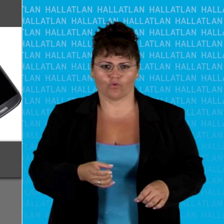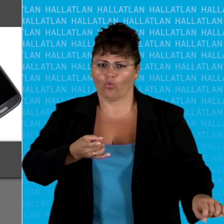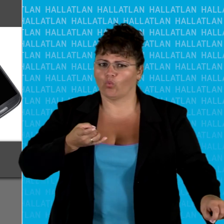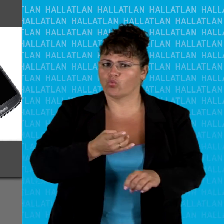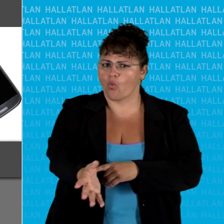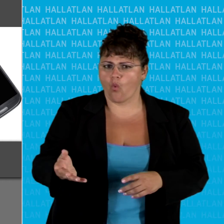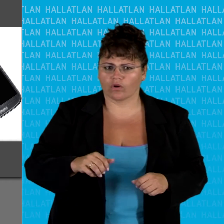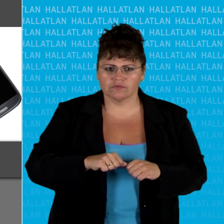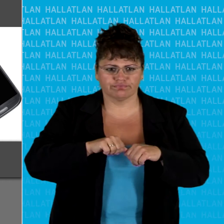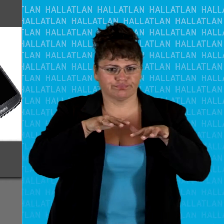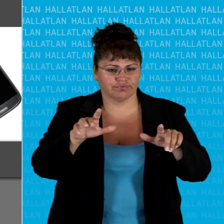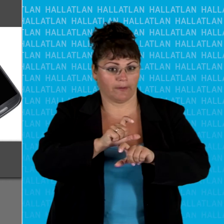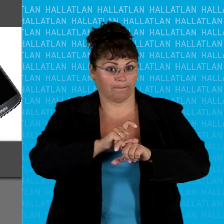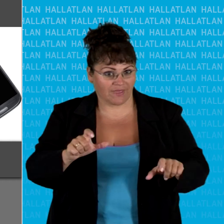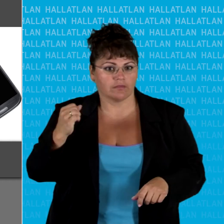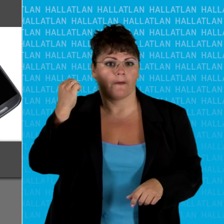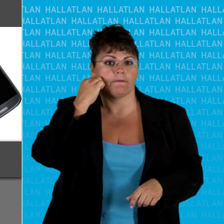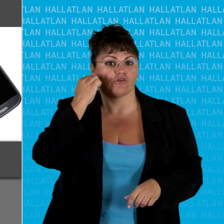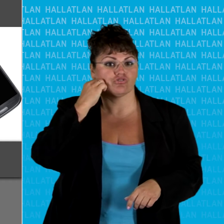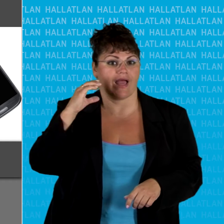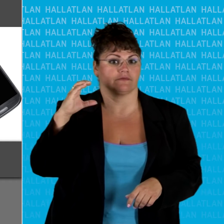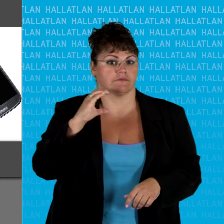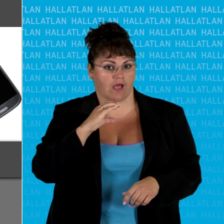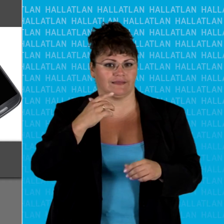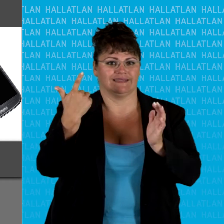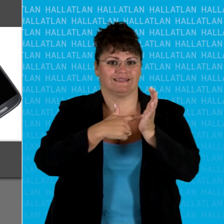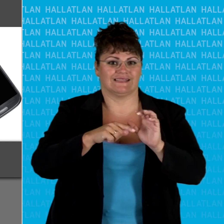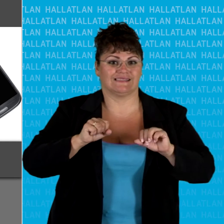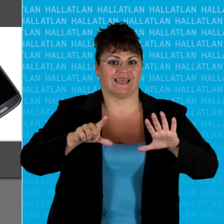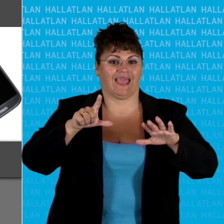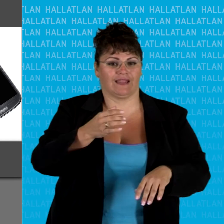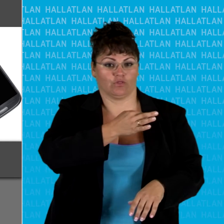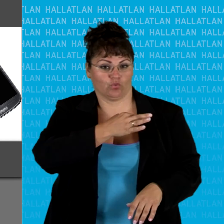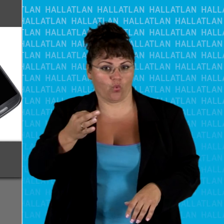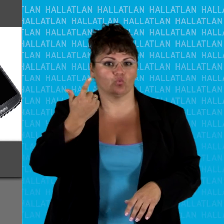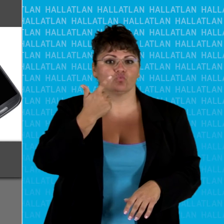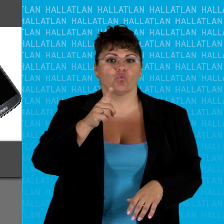A gyors növekedés miatt a MasterCard 2017-től